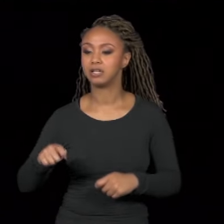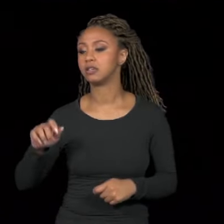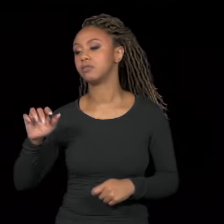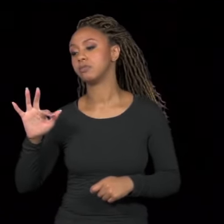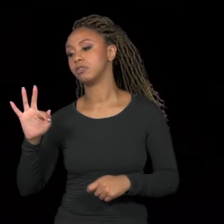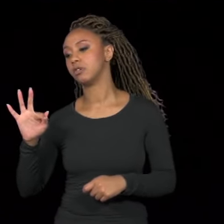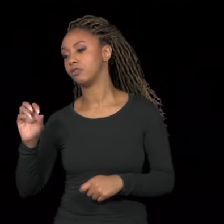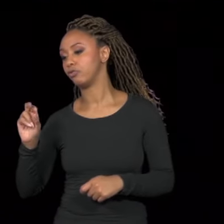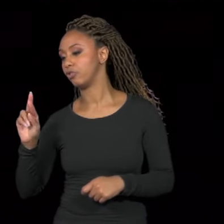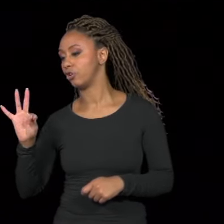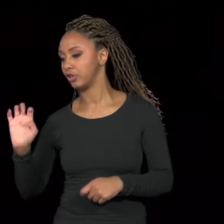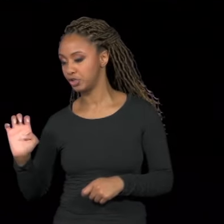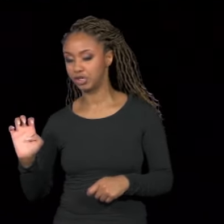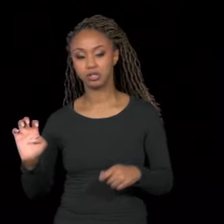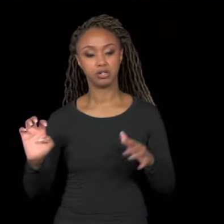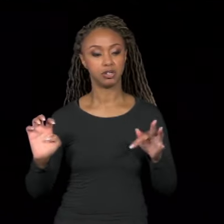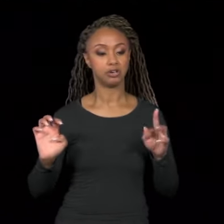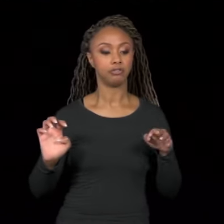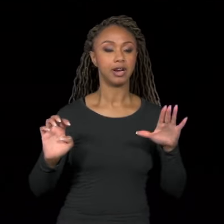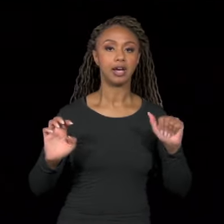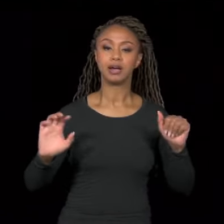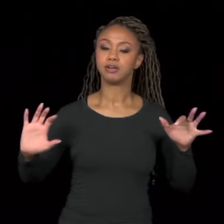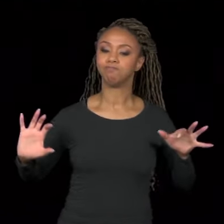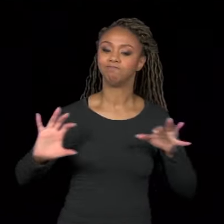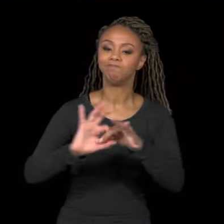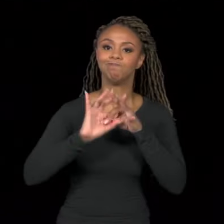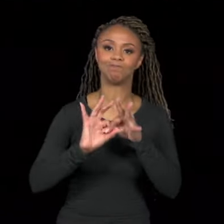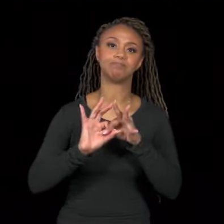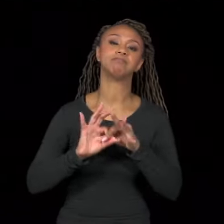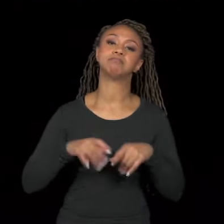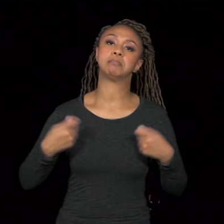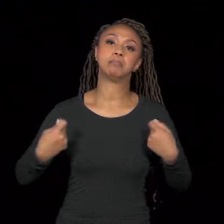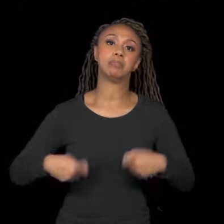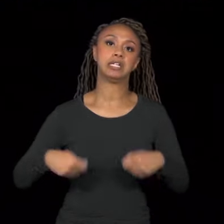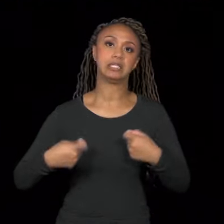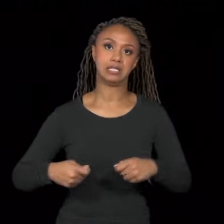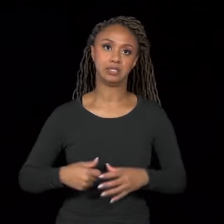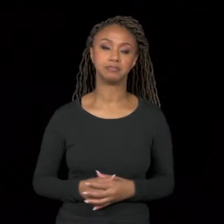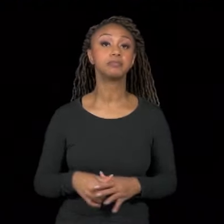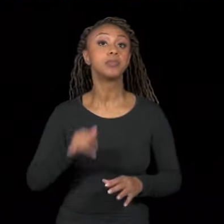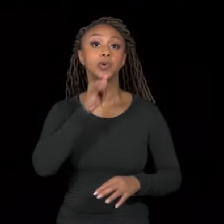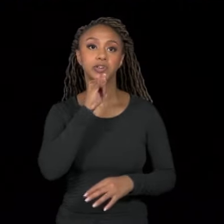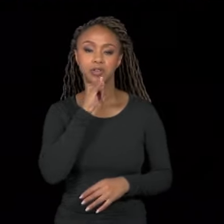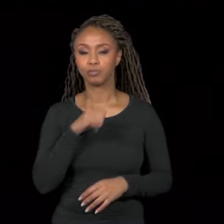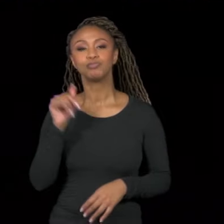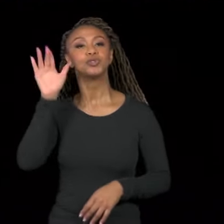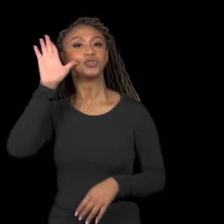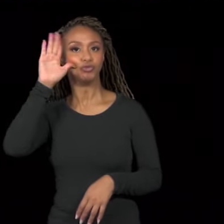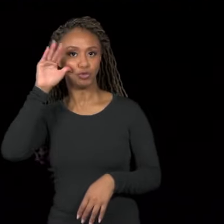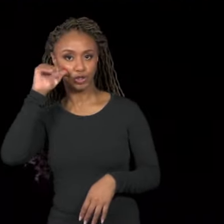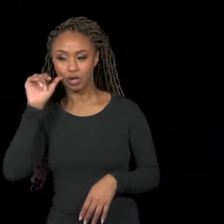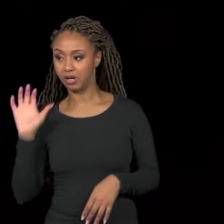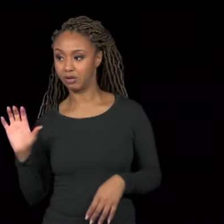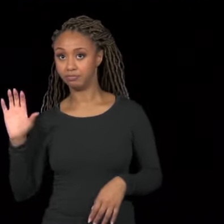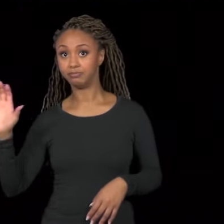DEPENDENTE SEM TER UM TITULAR, SEM TER UM FUNCIONÁRIO. ENTÃO, UM FUNCIONÁRIO AQUI, Ó, NO NOSSO RELACIONAMENTO, UM FUNCIONÁRIO ELE É